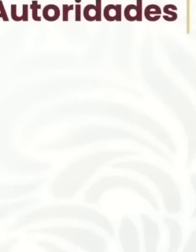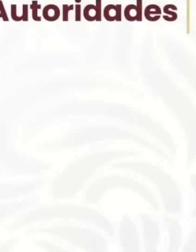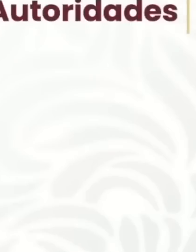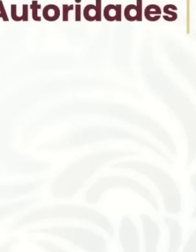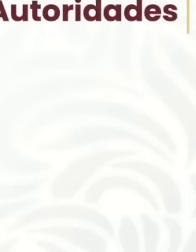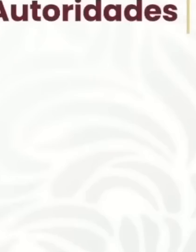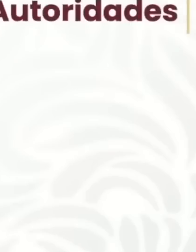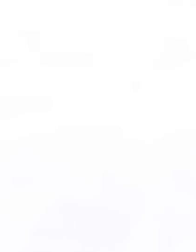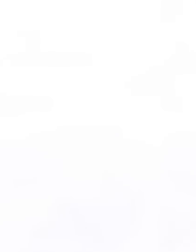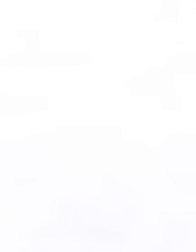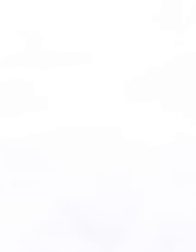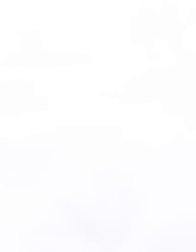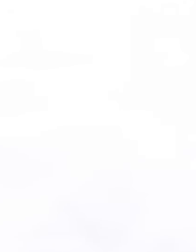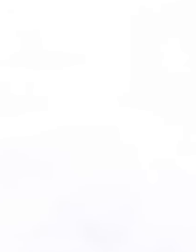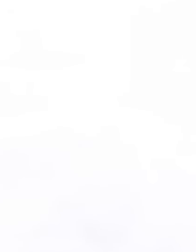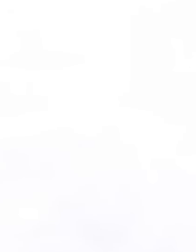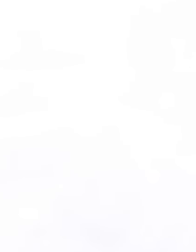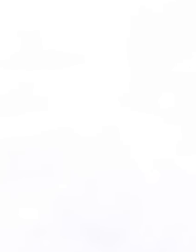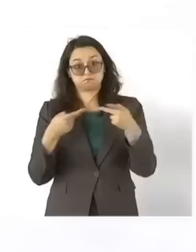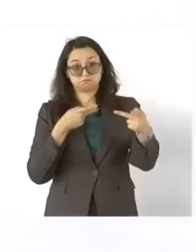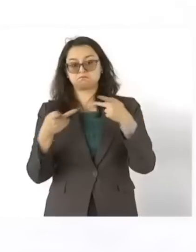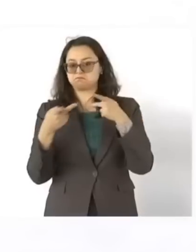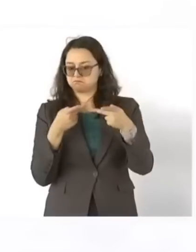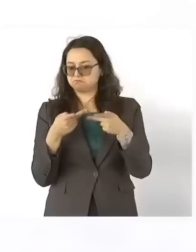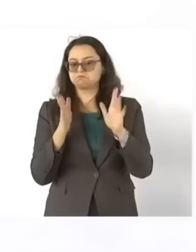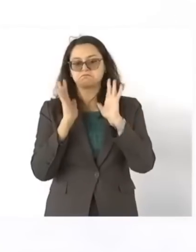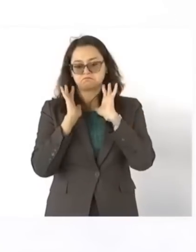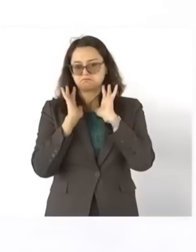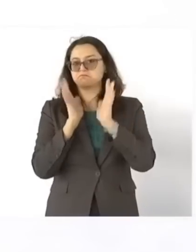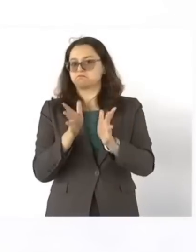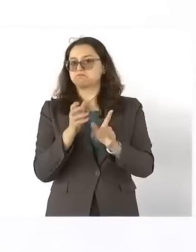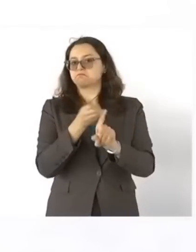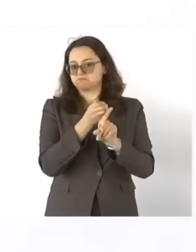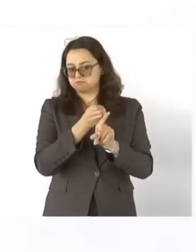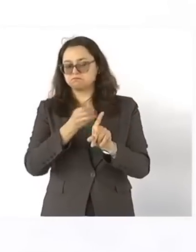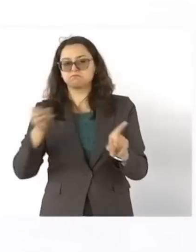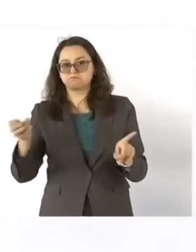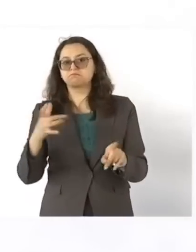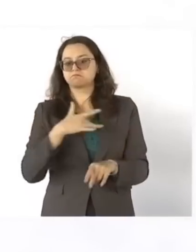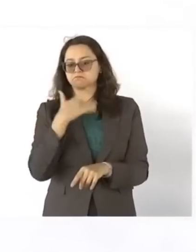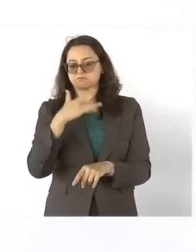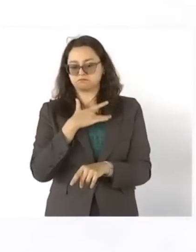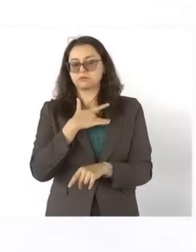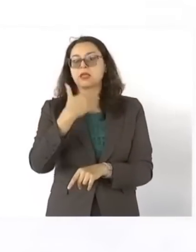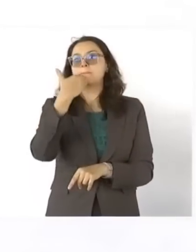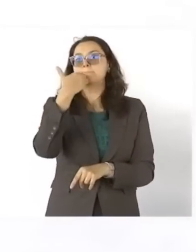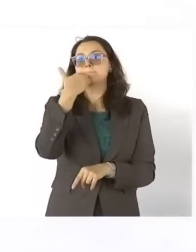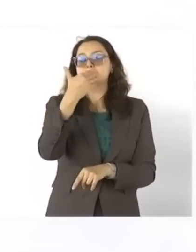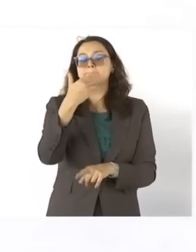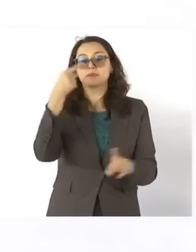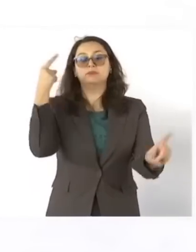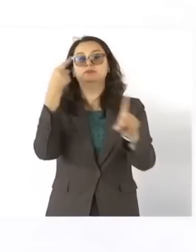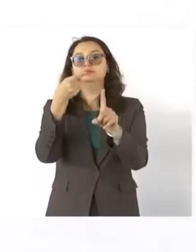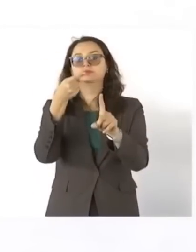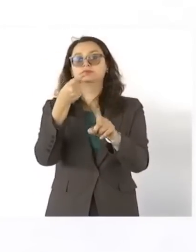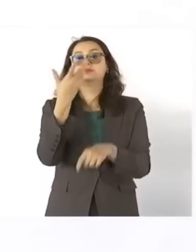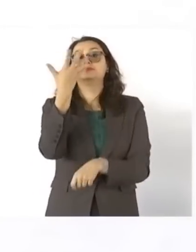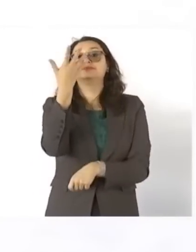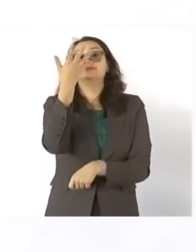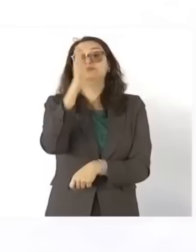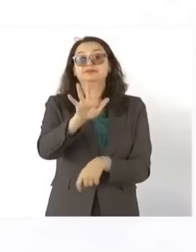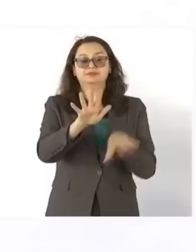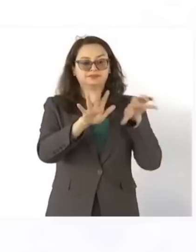el plan está bastante aterrizado el objetivo es construir 10 nuevos parques industriales y generar